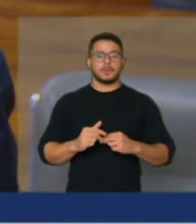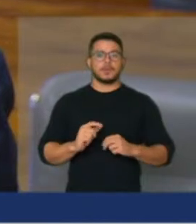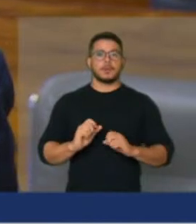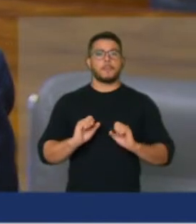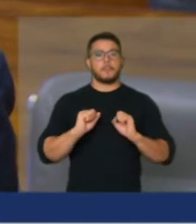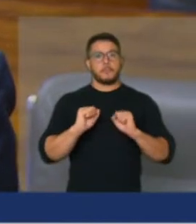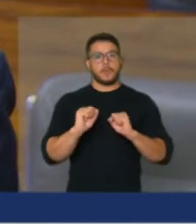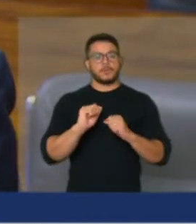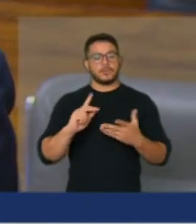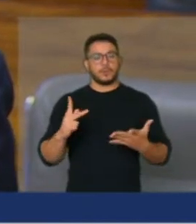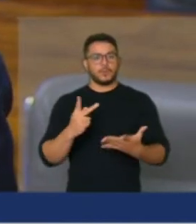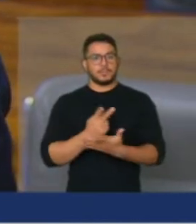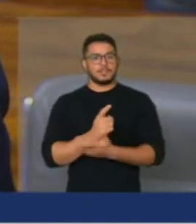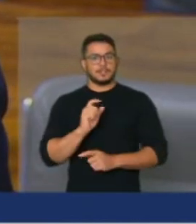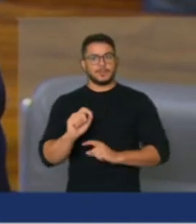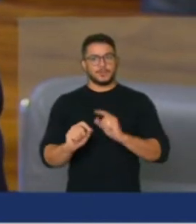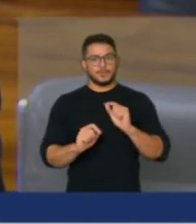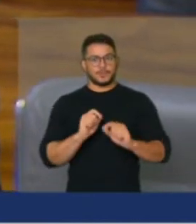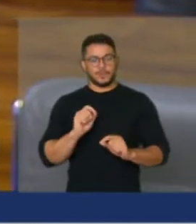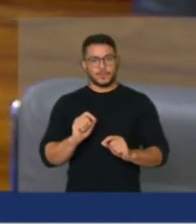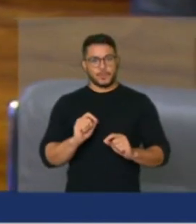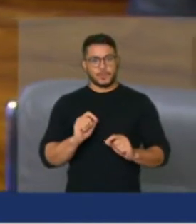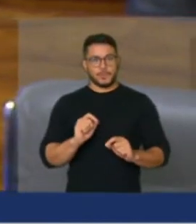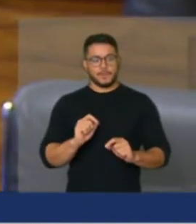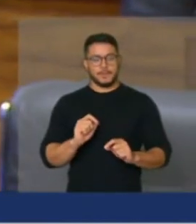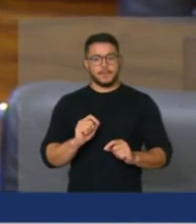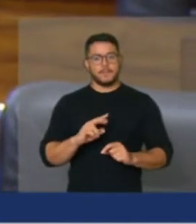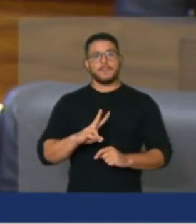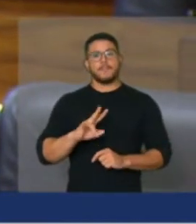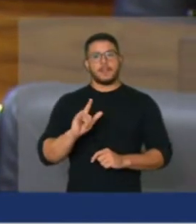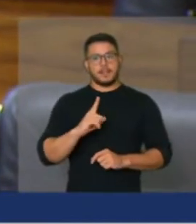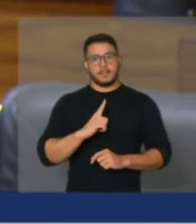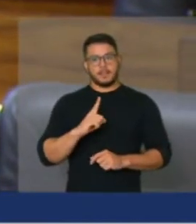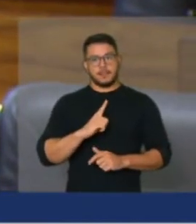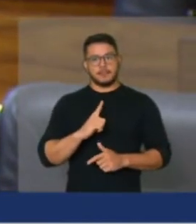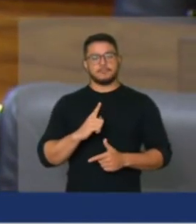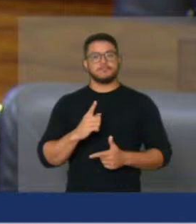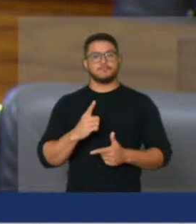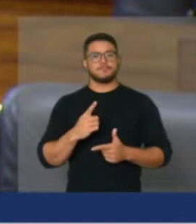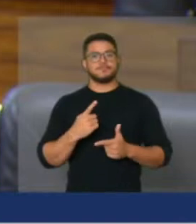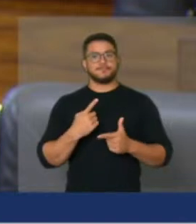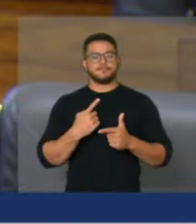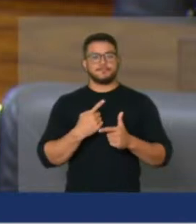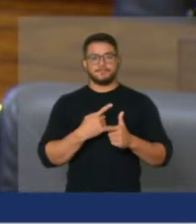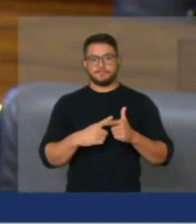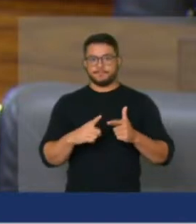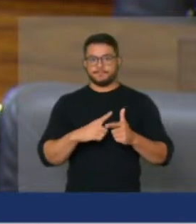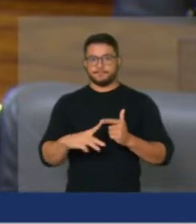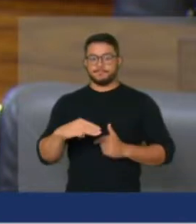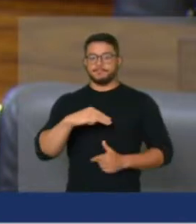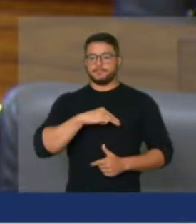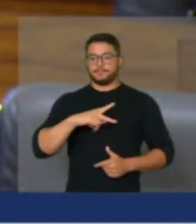EFEITO QUE PODE PROVOCAR TNT A NÃO EFETIVAÇÃO DA MANIFESTAÇÃO DO MANIFESTO COMO TAMBÉM O EFEITO ACHO EU CONTRÁRIO AQUILO QUE QUEREM